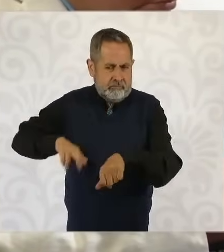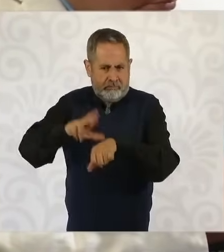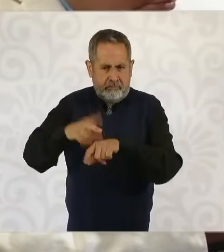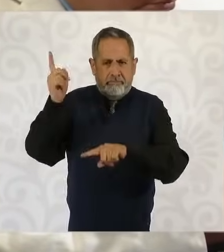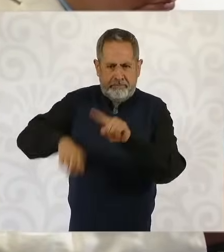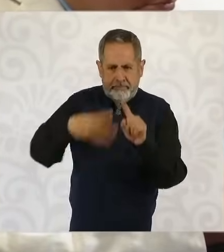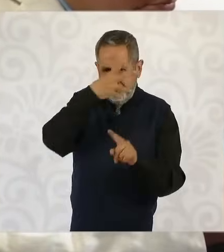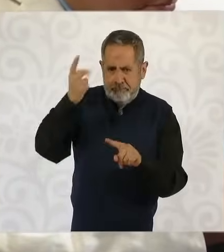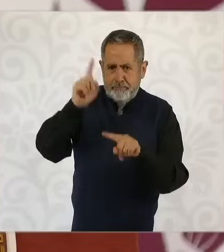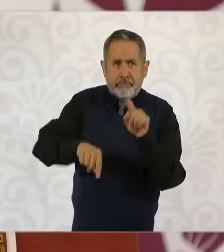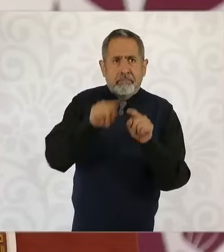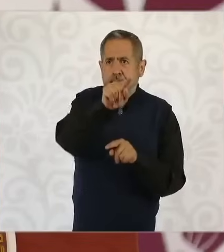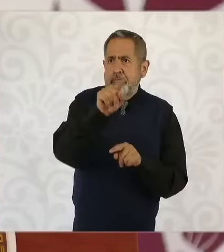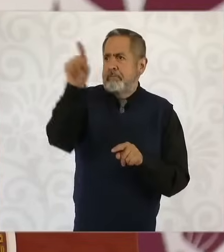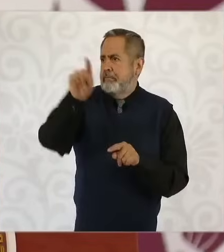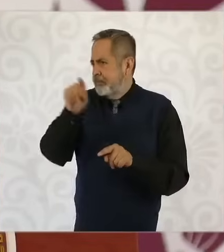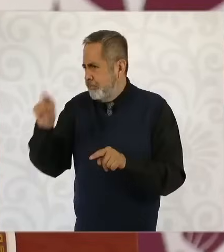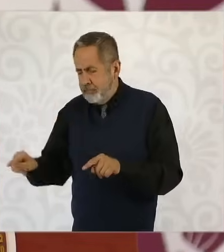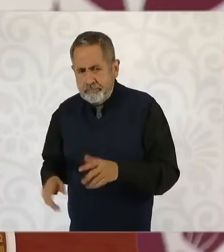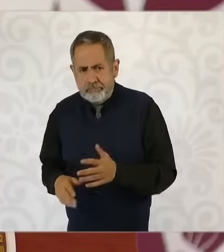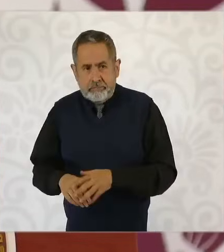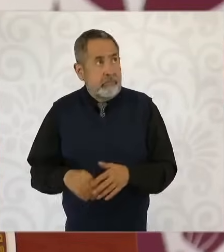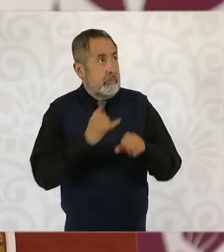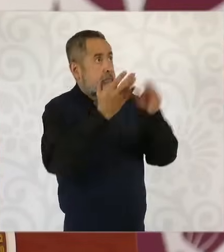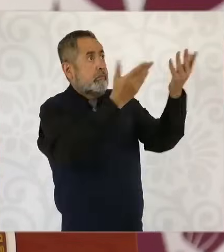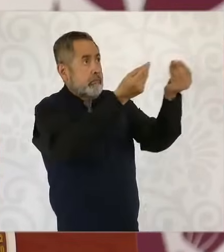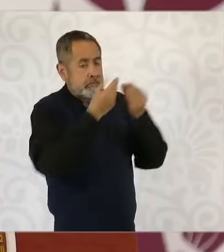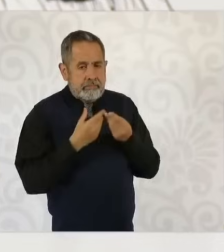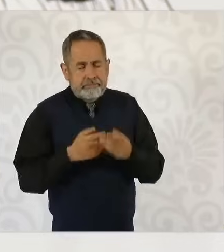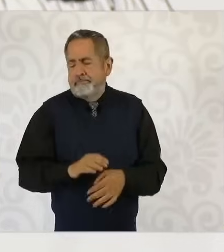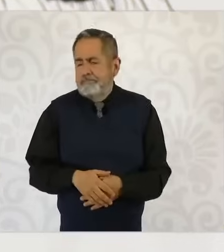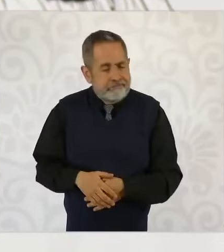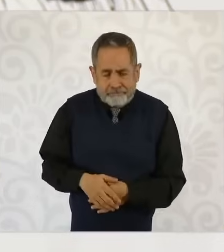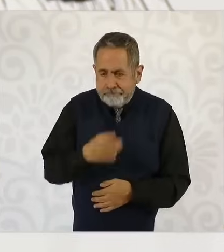gobernador o funcionario no y no lo van a informar por este tema o